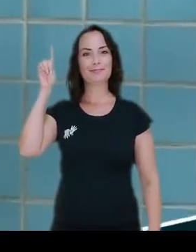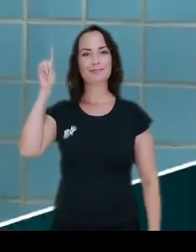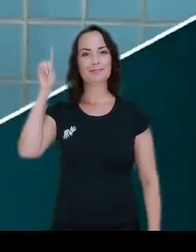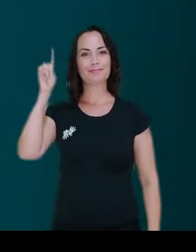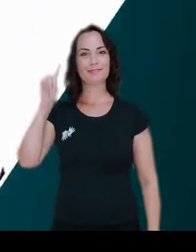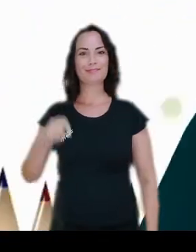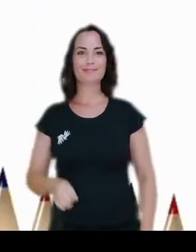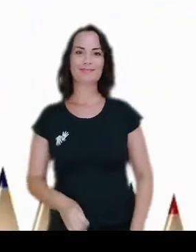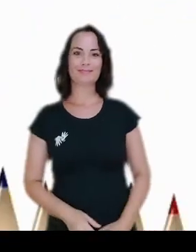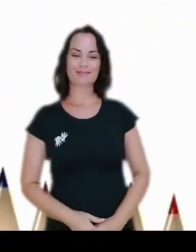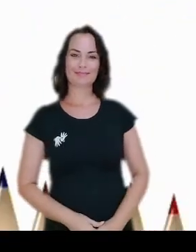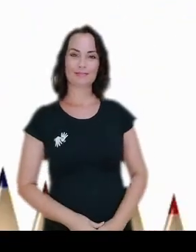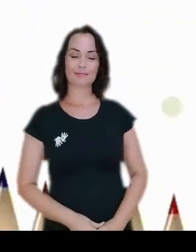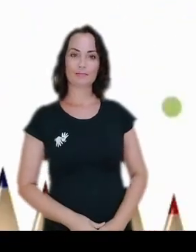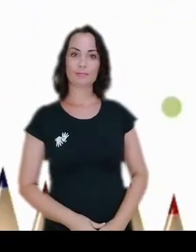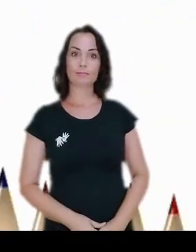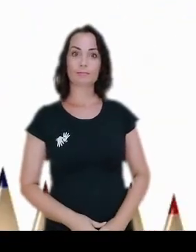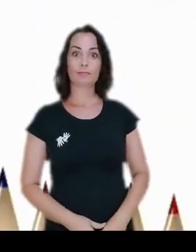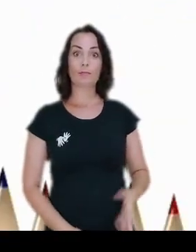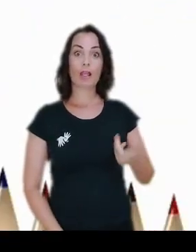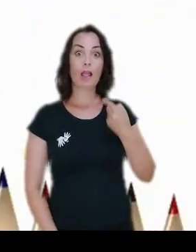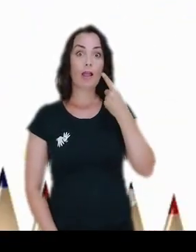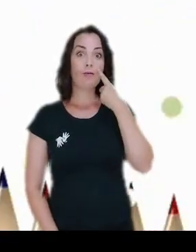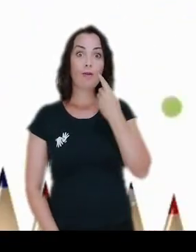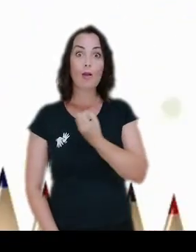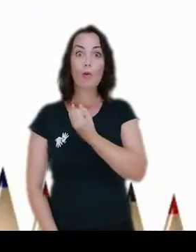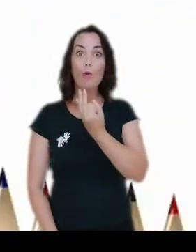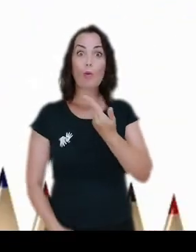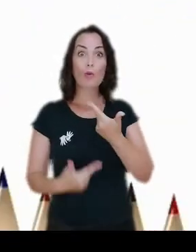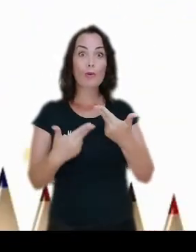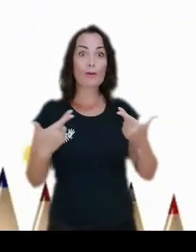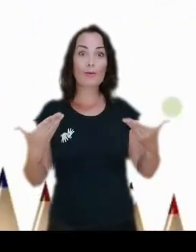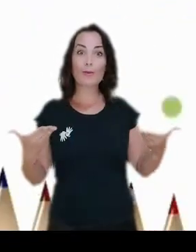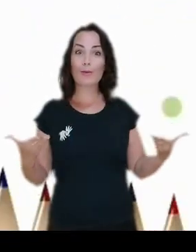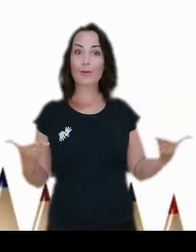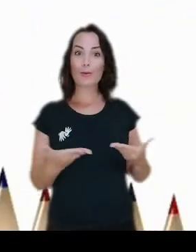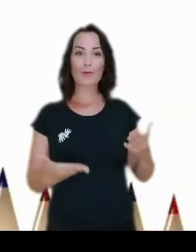E olha quanta coisa nova aprendemos hoje!